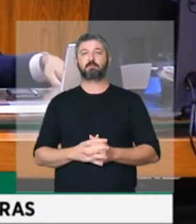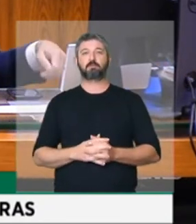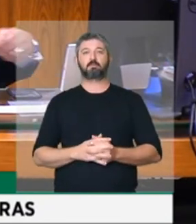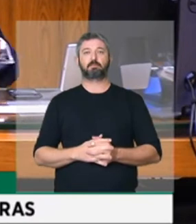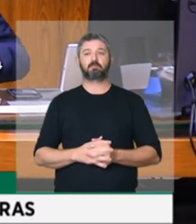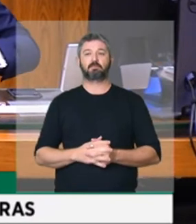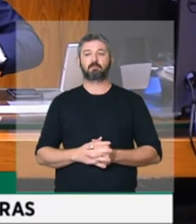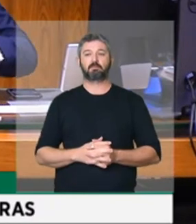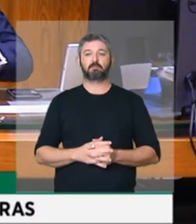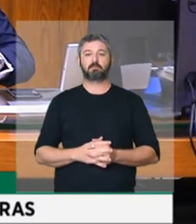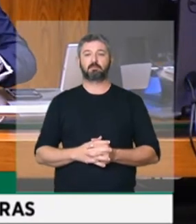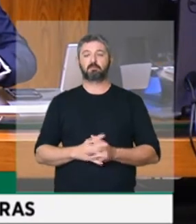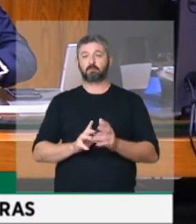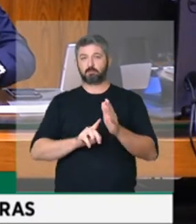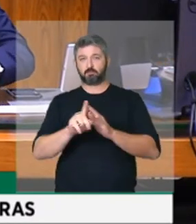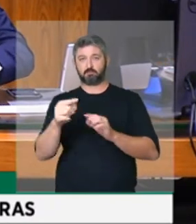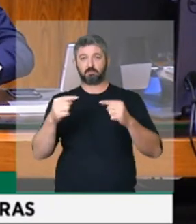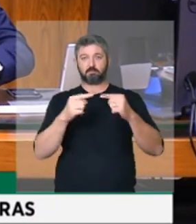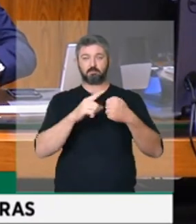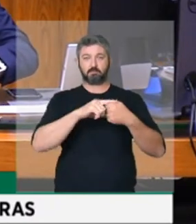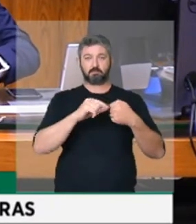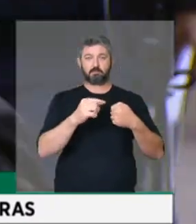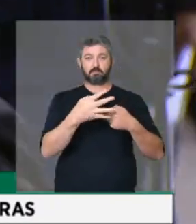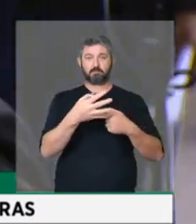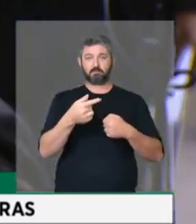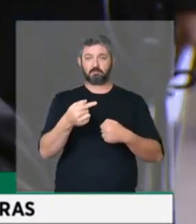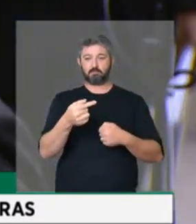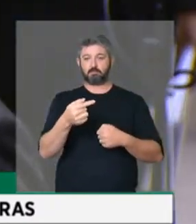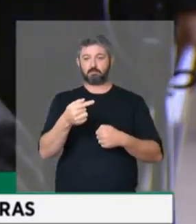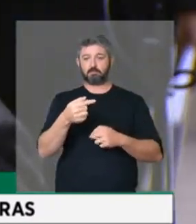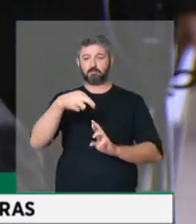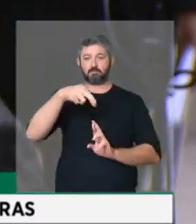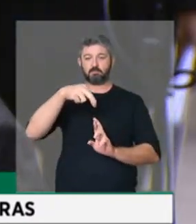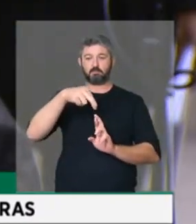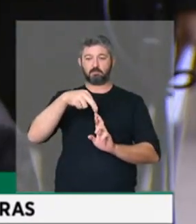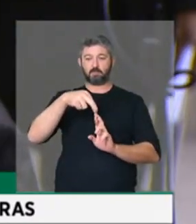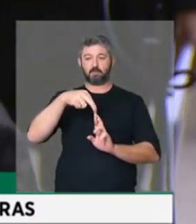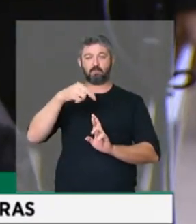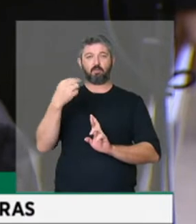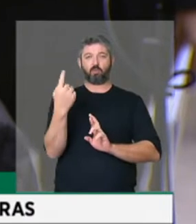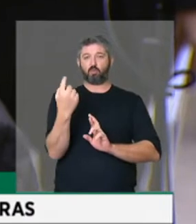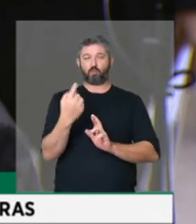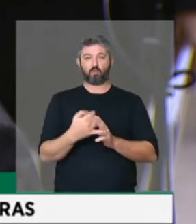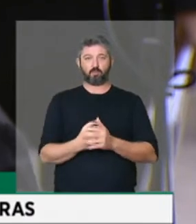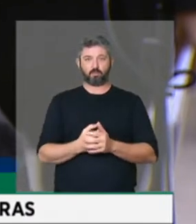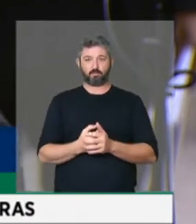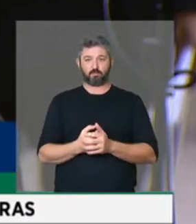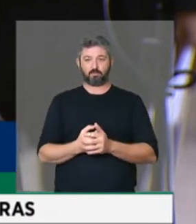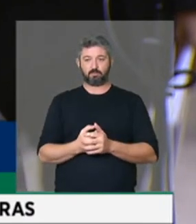DEPUTADO GLAUBER BRAGA. -- [DEP. GLAUBER BRAGA]: PRESIDENTE, QUESTÃO DE ORDEM BASEADA NO ARTIGO 47 PARÁGRAFO ÚNICO. O PARECER